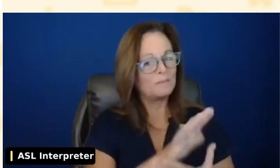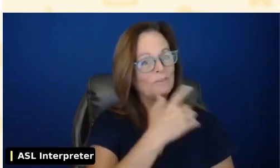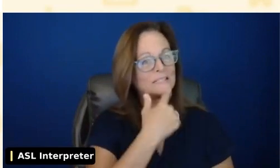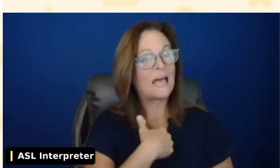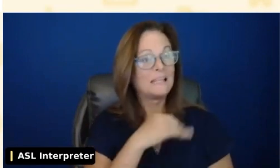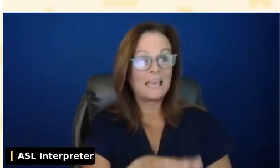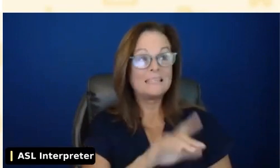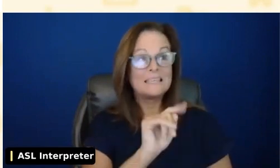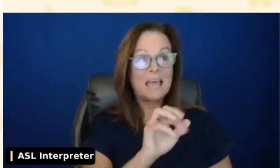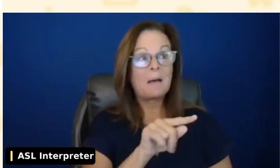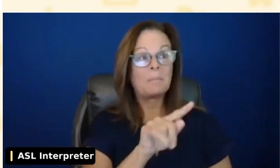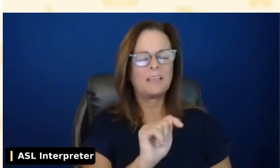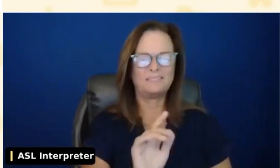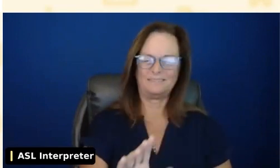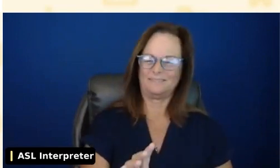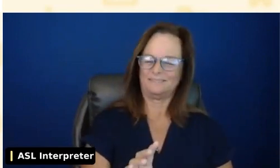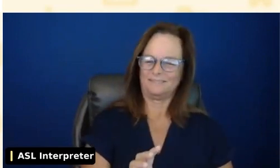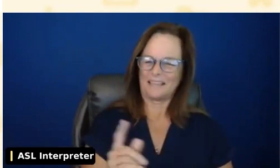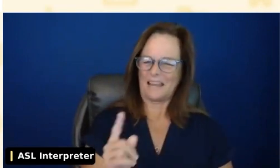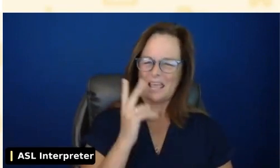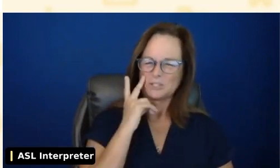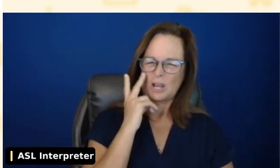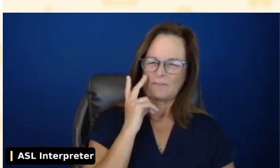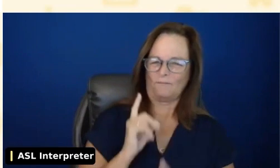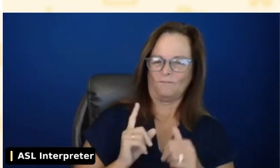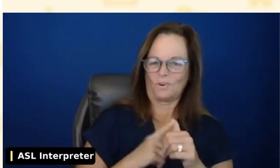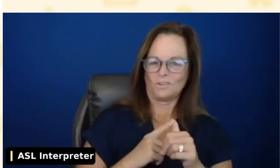Siempre recomiendo revisarlos rápidamente , porque como todos sabemos,